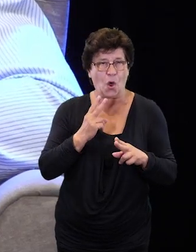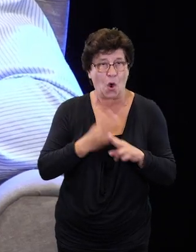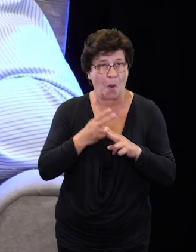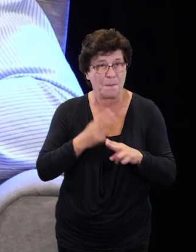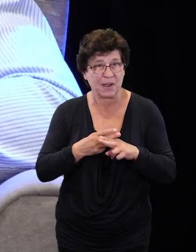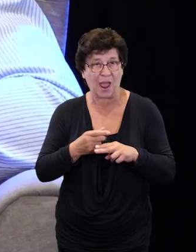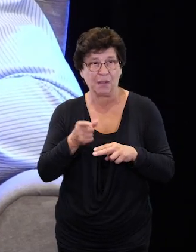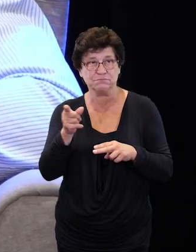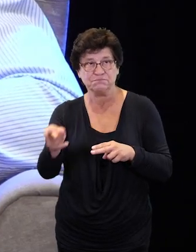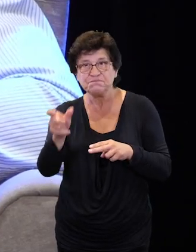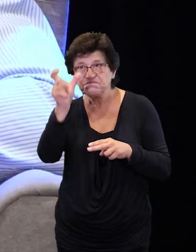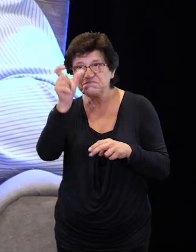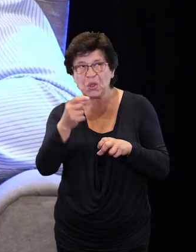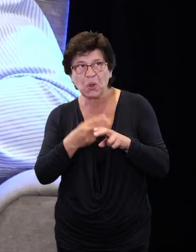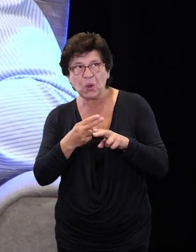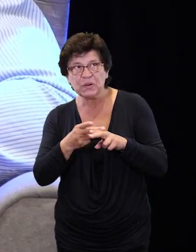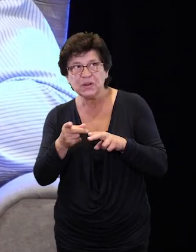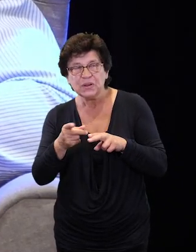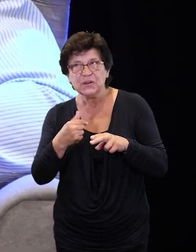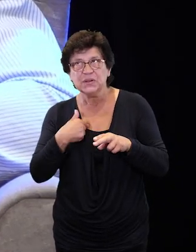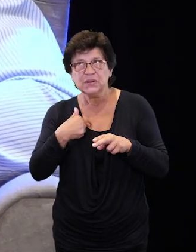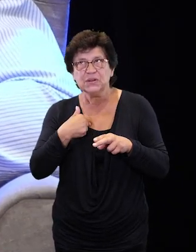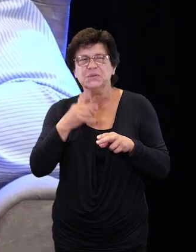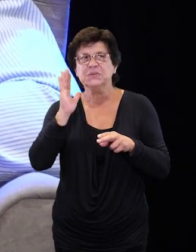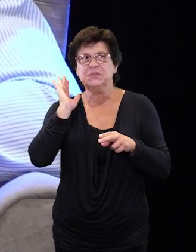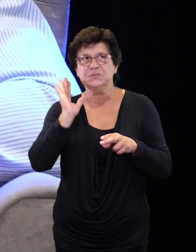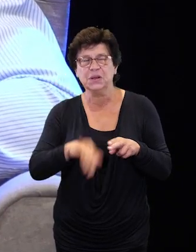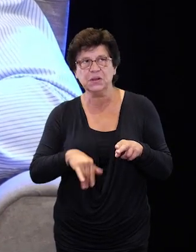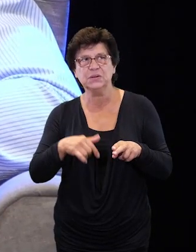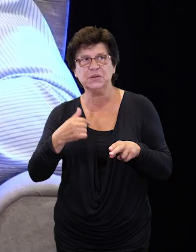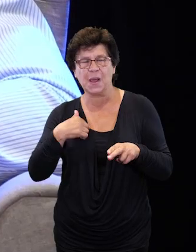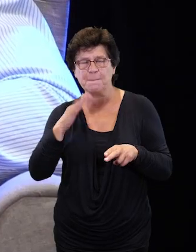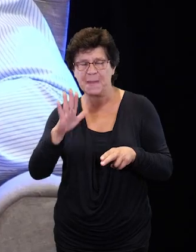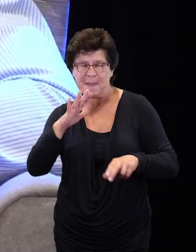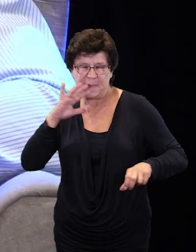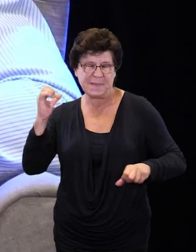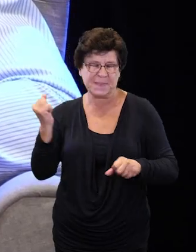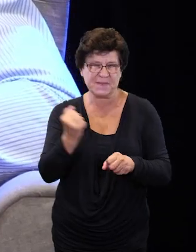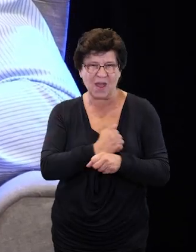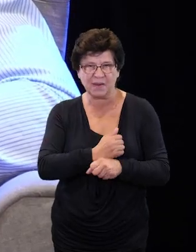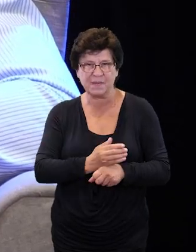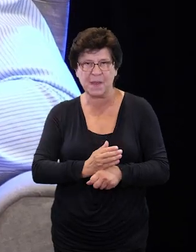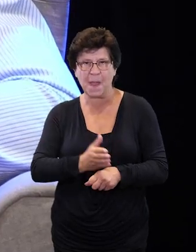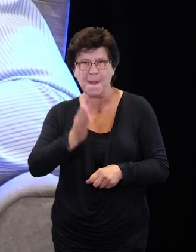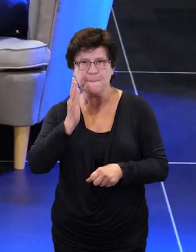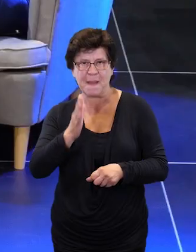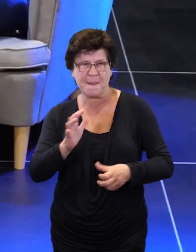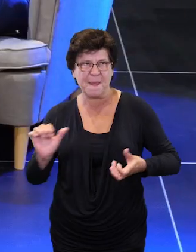mówi, stawię czoło, będę walczył z tą chorobą, ale to się też łączy trochę z taką ułańską fantazją czasem.